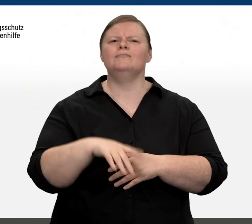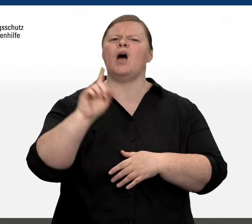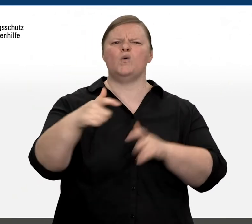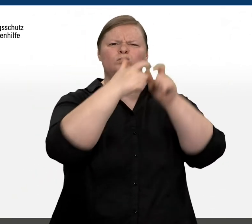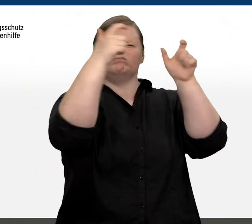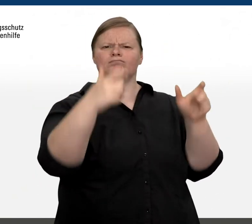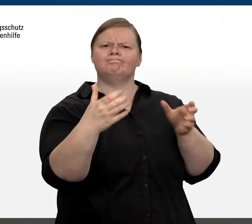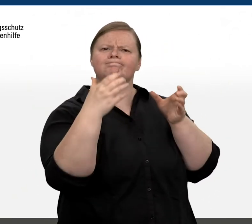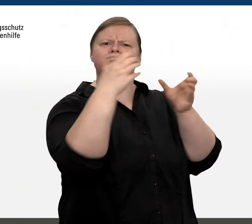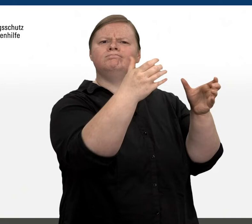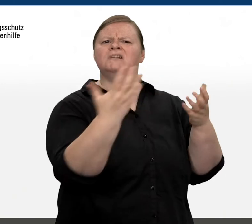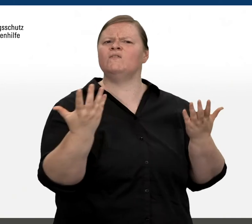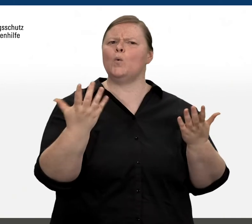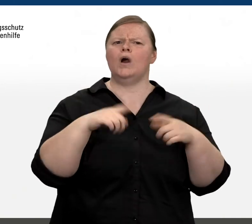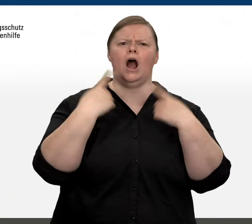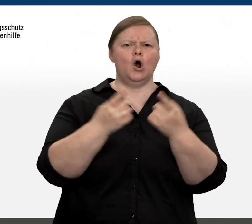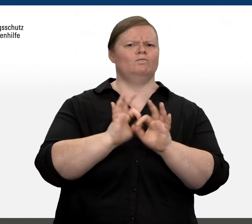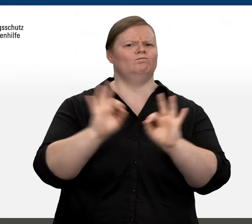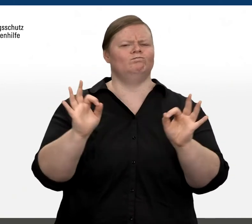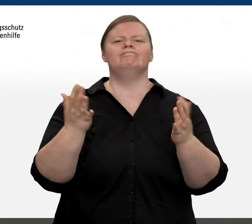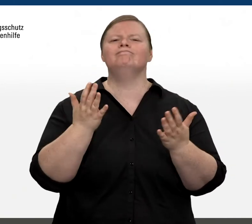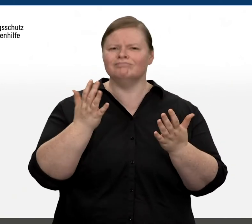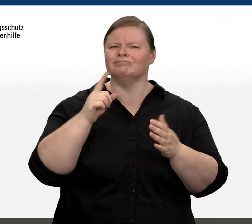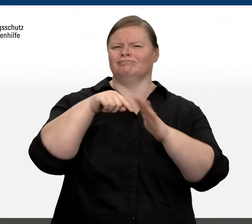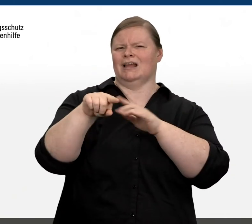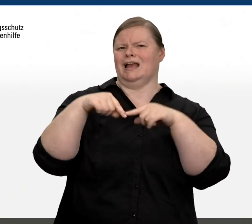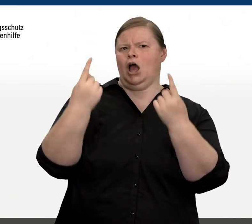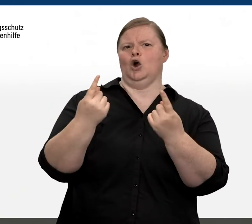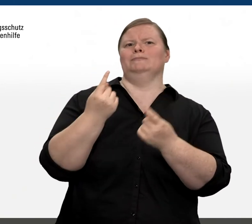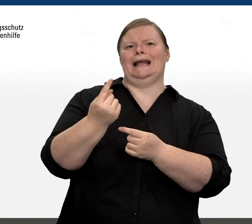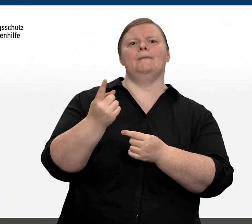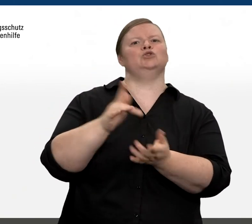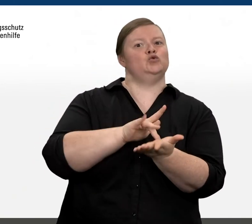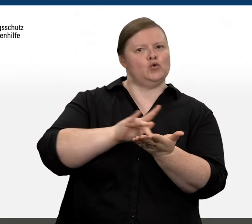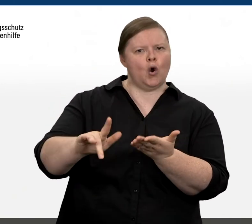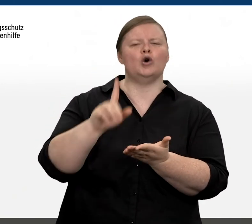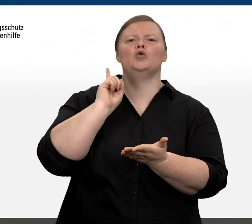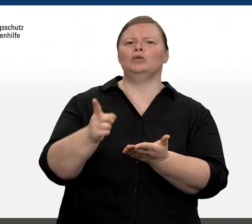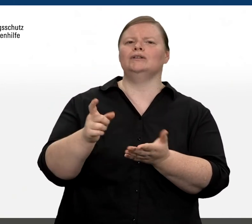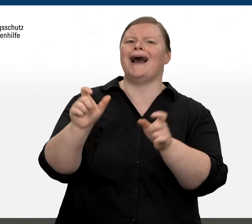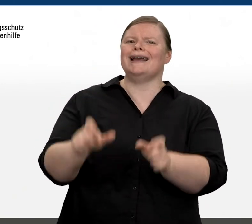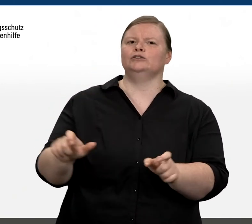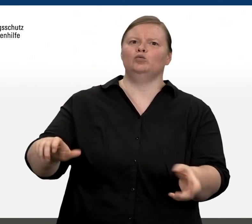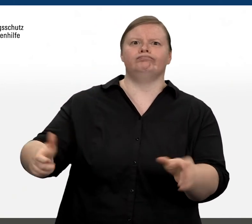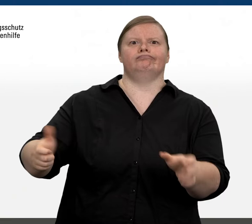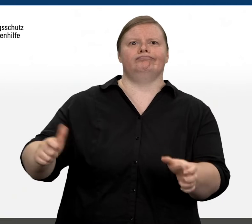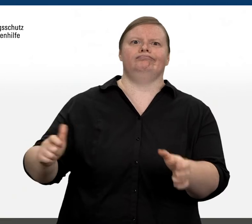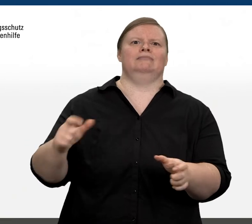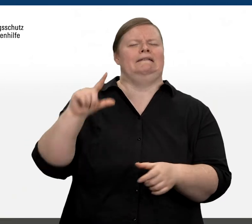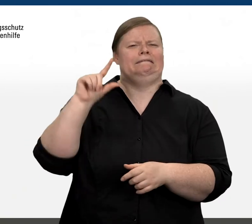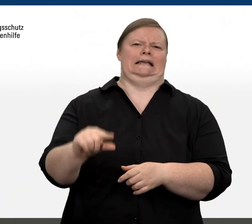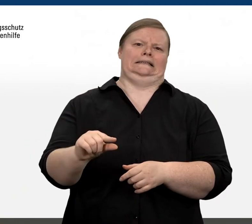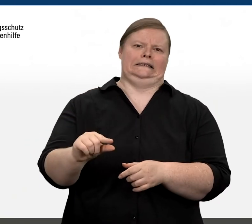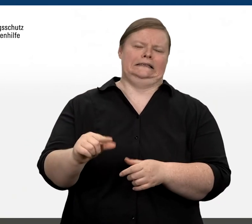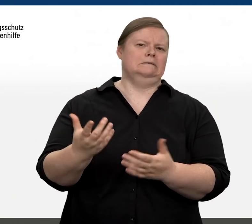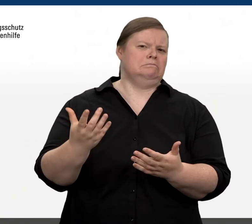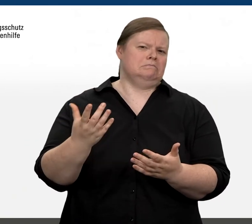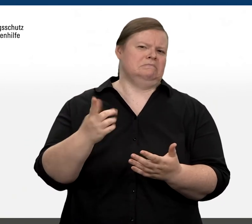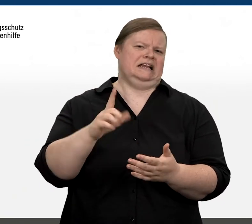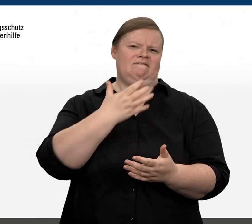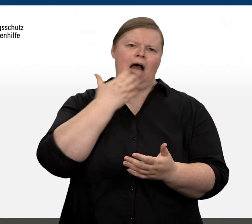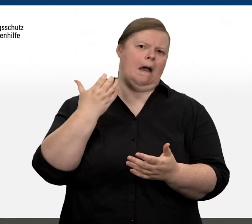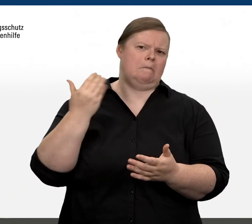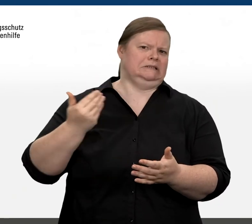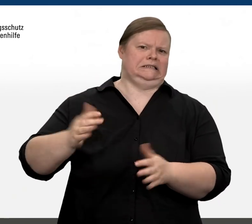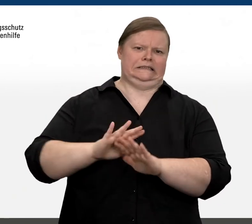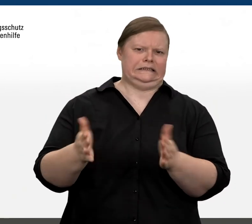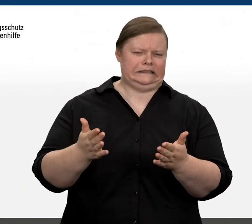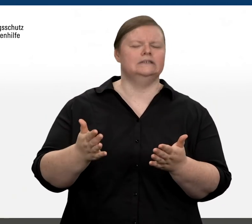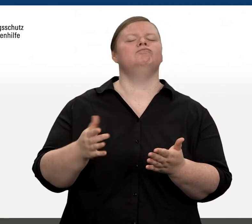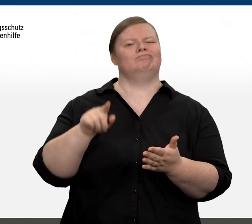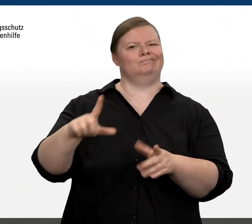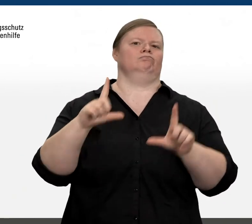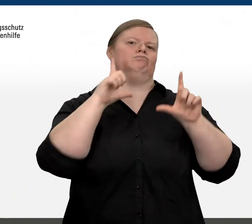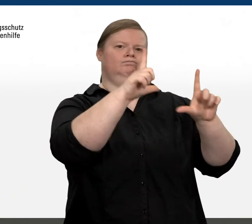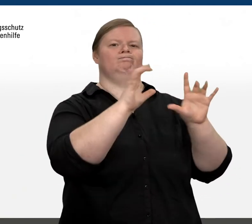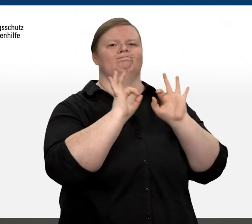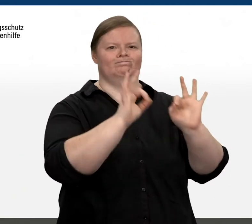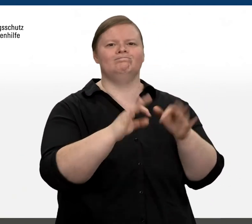Wählen Sie einen wenig beheizten und trockenen Raum zur Aufbewahrung.